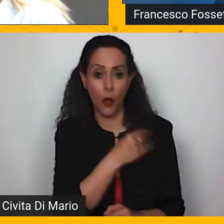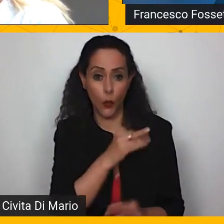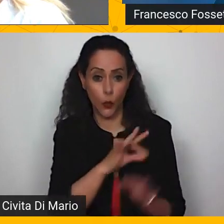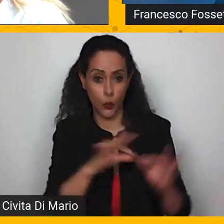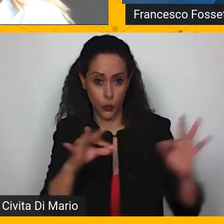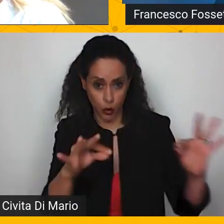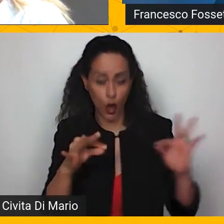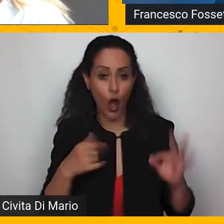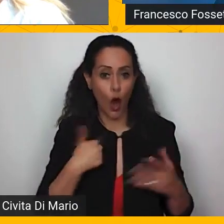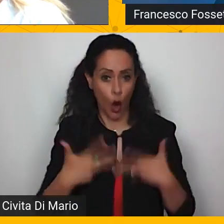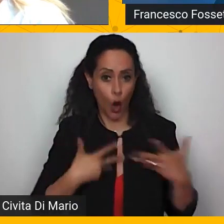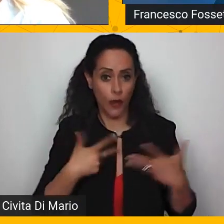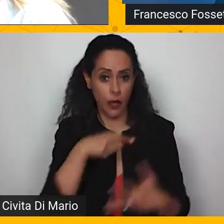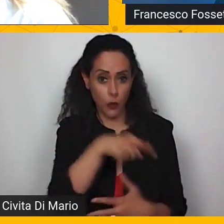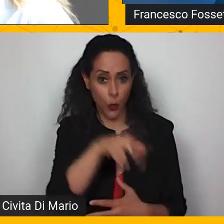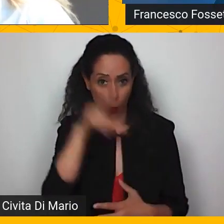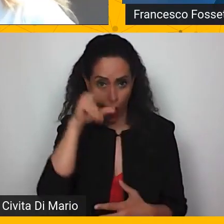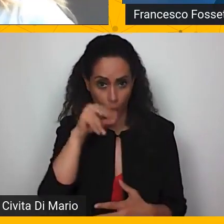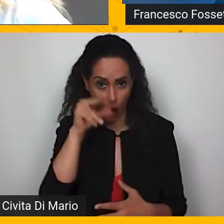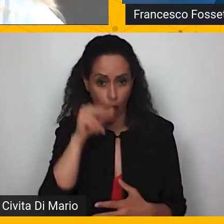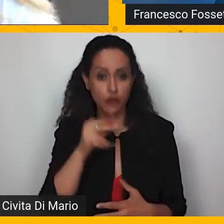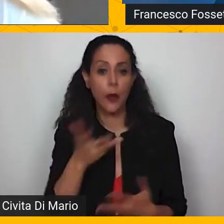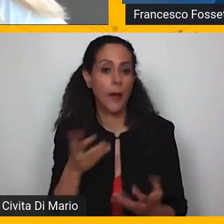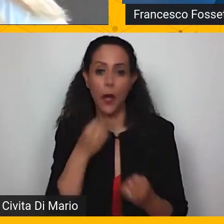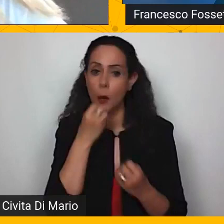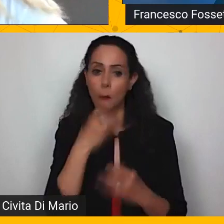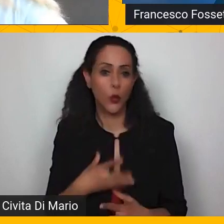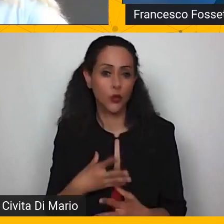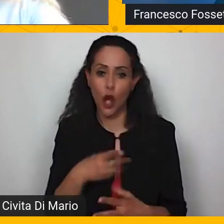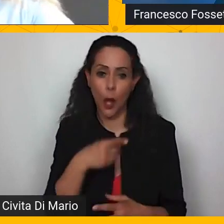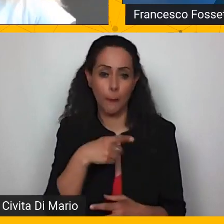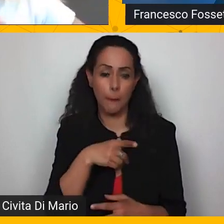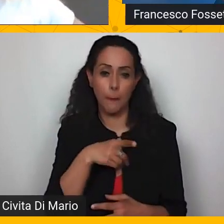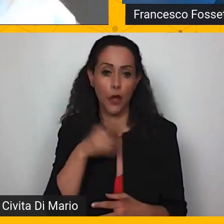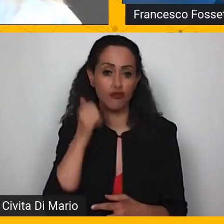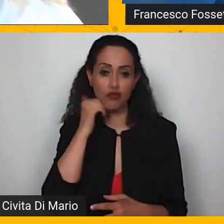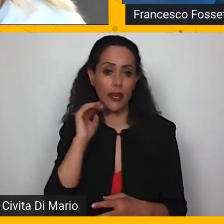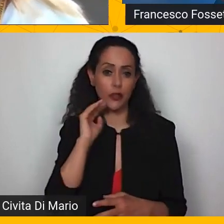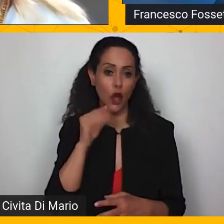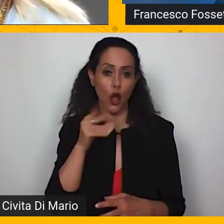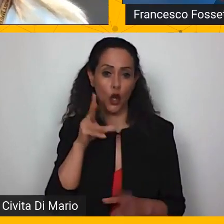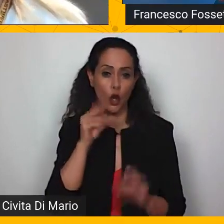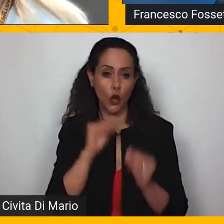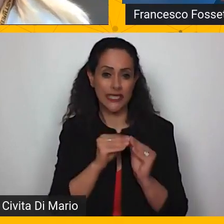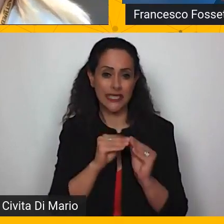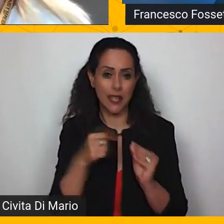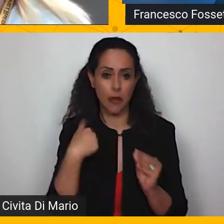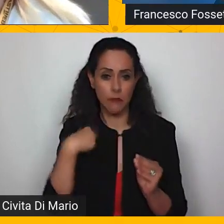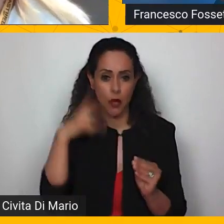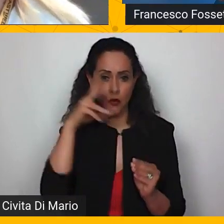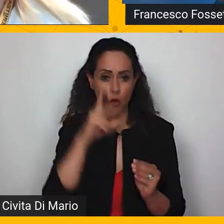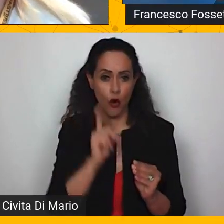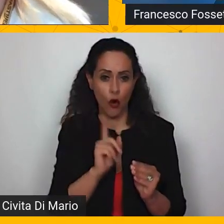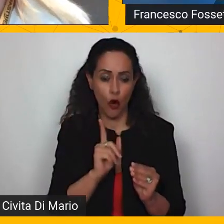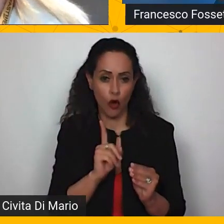Claudio e sono contento che lui lo conosca perché purtroppo questo sistema non è molto conosciuto dai genitori